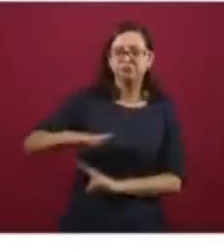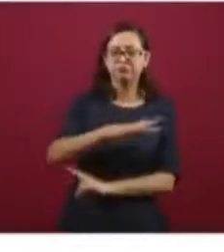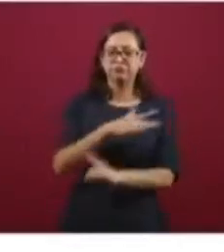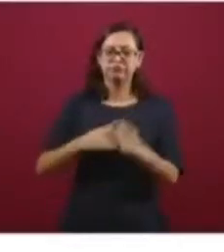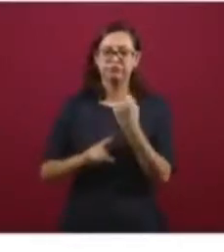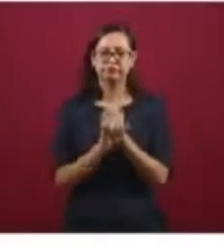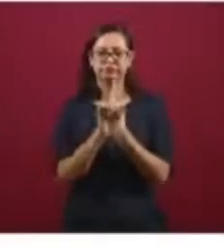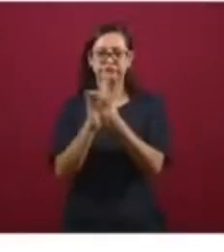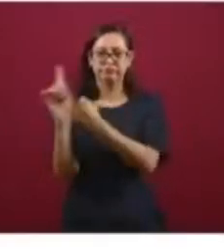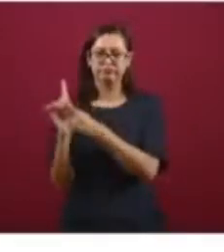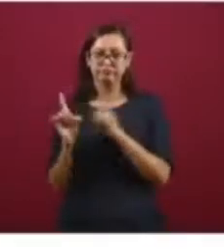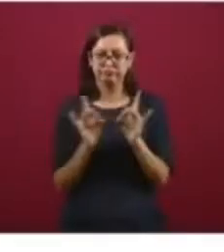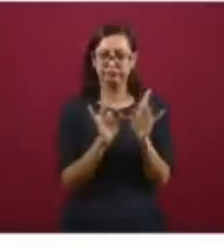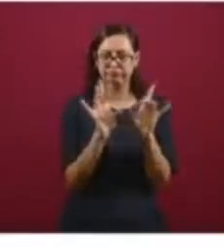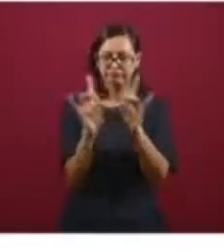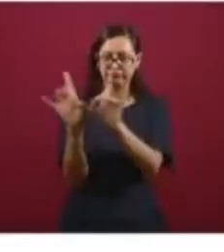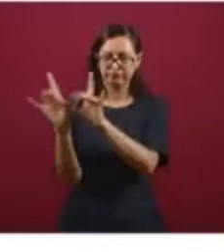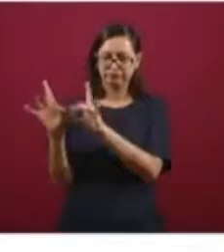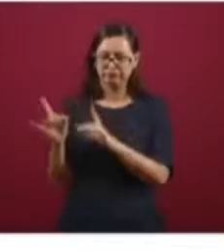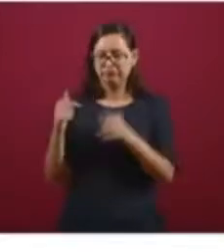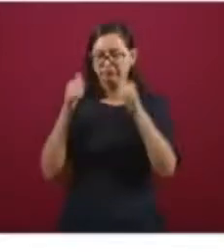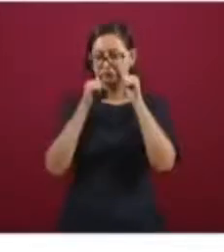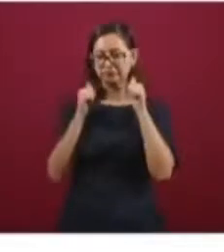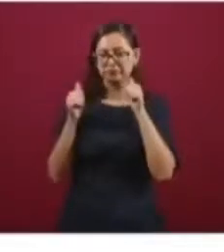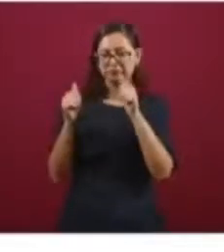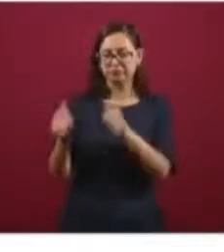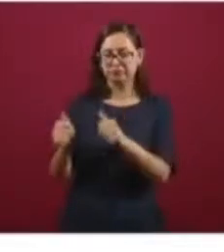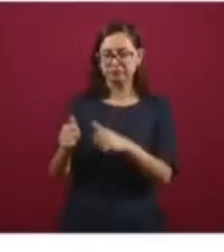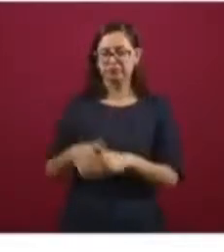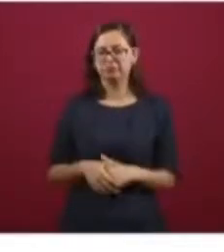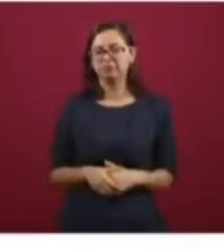presenten en ese espacio del territorio nacional.